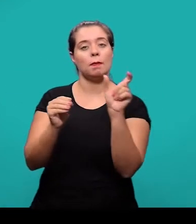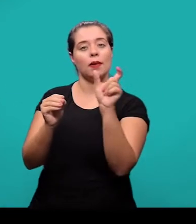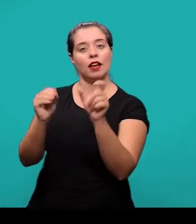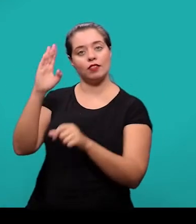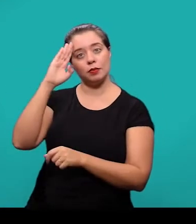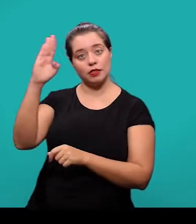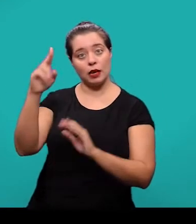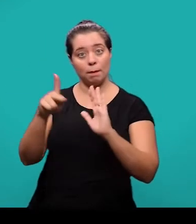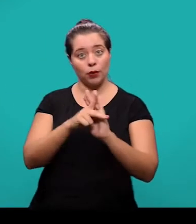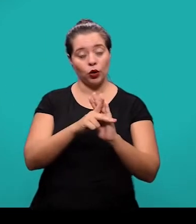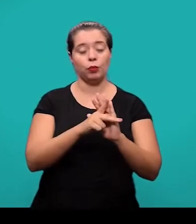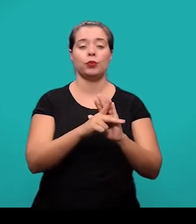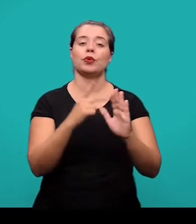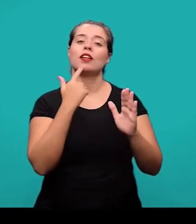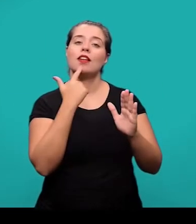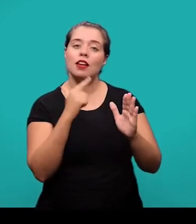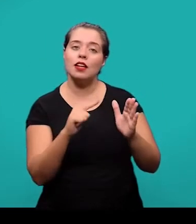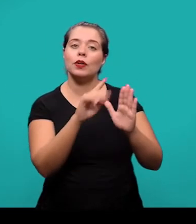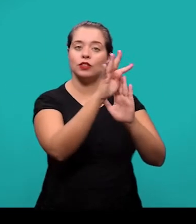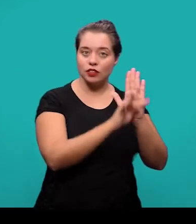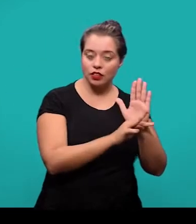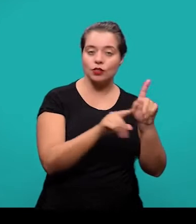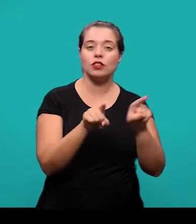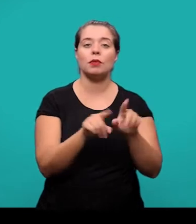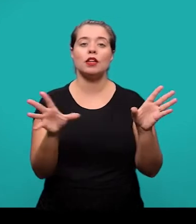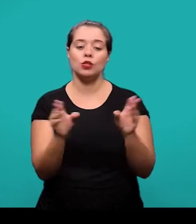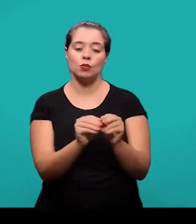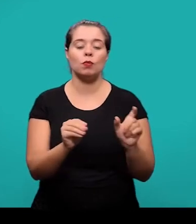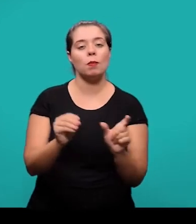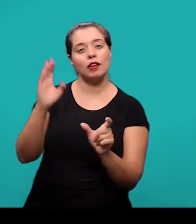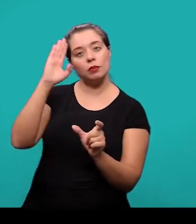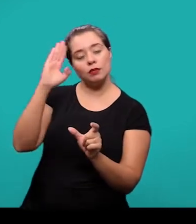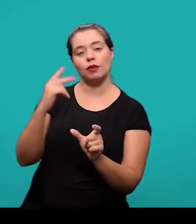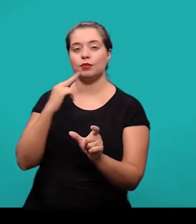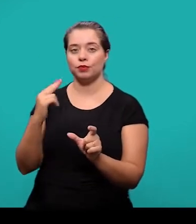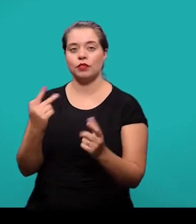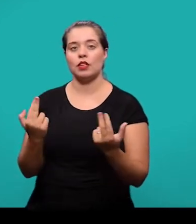e também em outro idioma, como aparece na publicação do artigo científico.